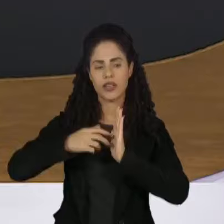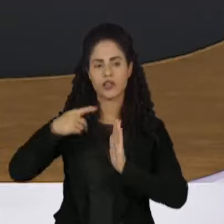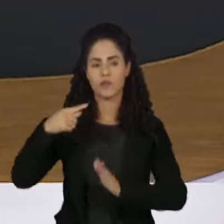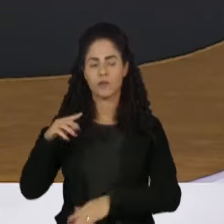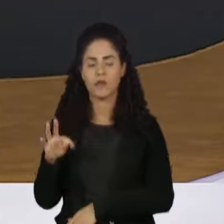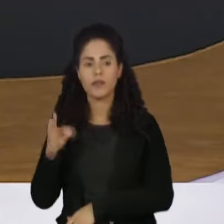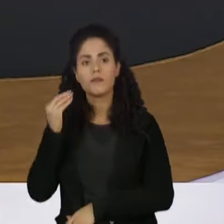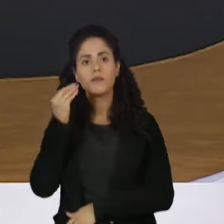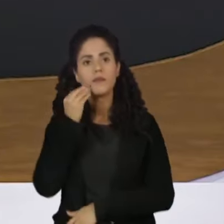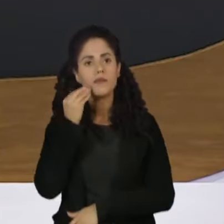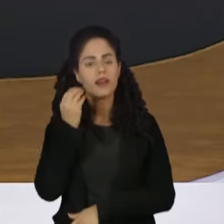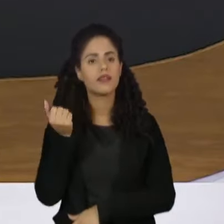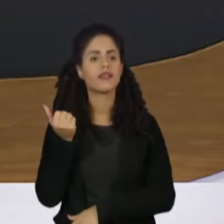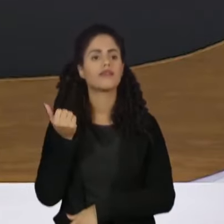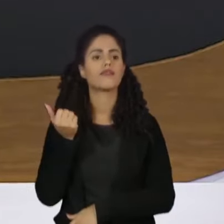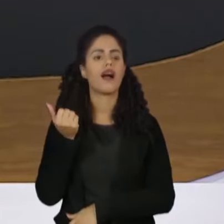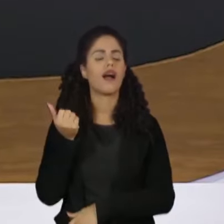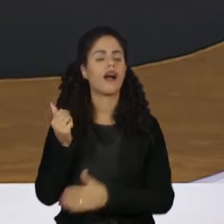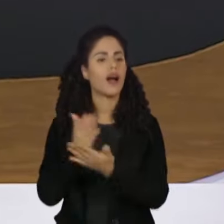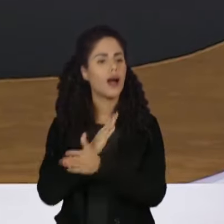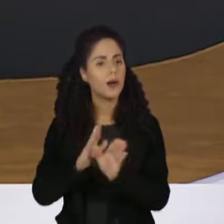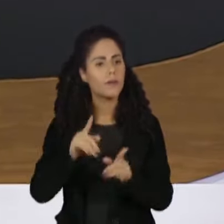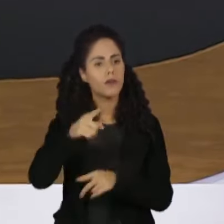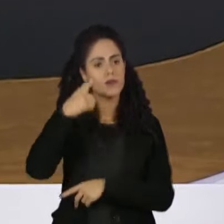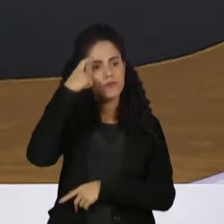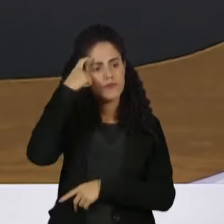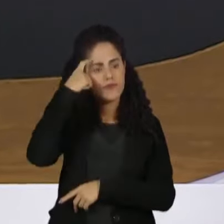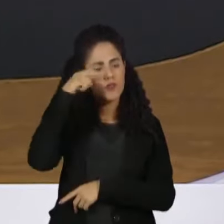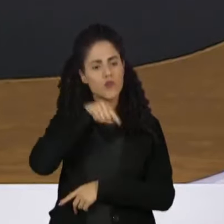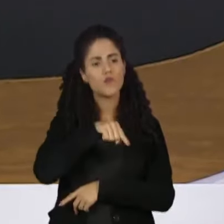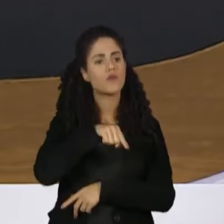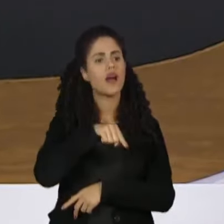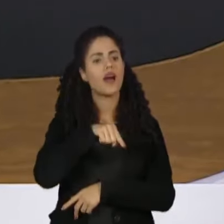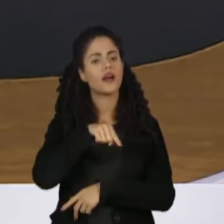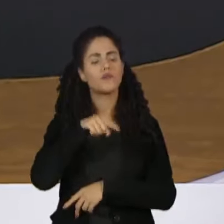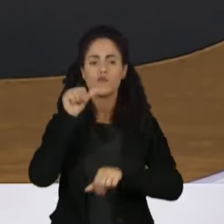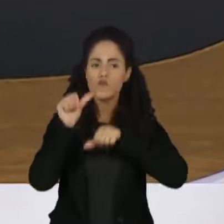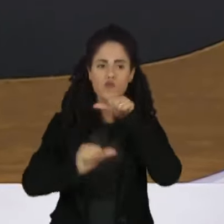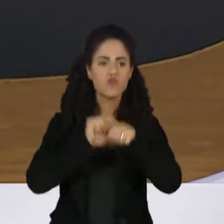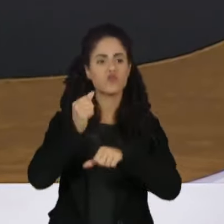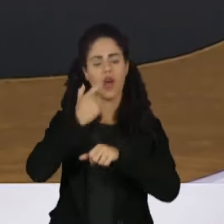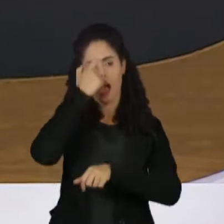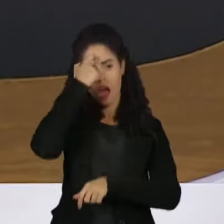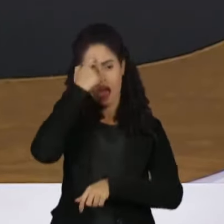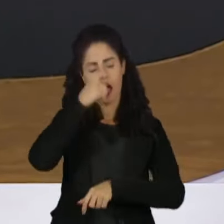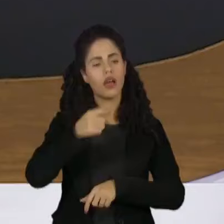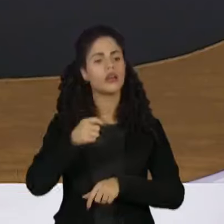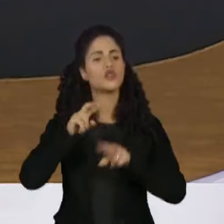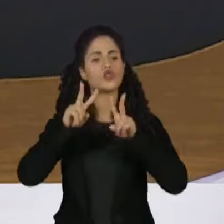coisa para encerrar esse assunto e virar essa página eh das denúncias de corrupção Renata